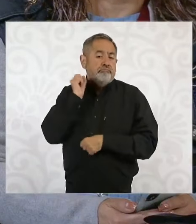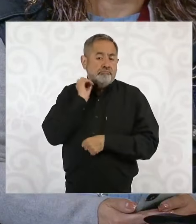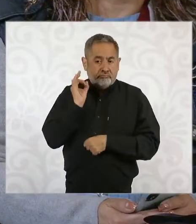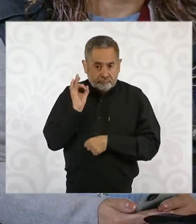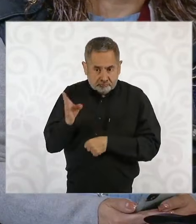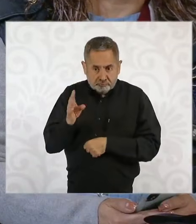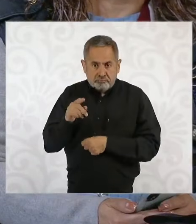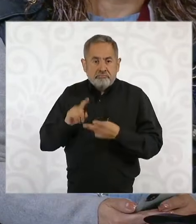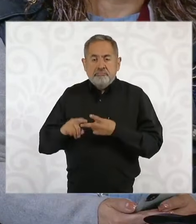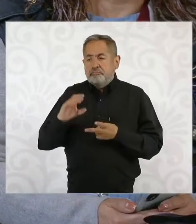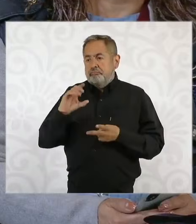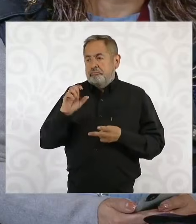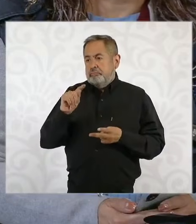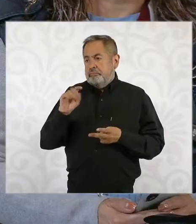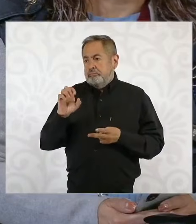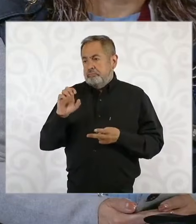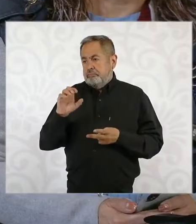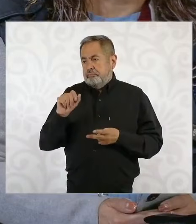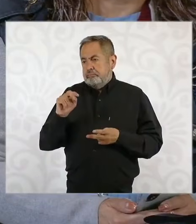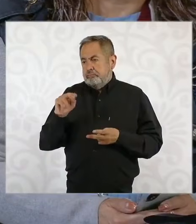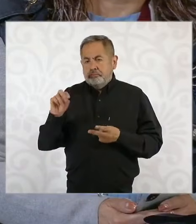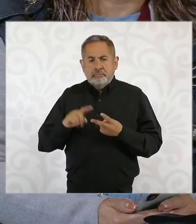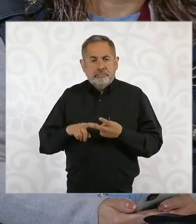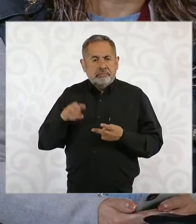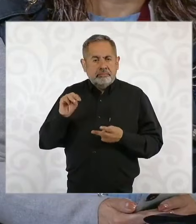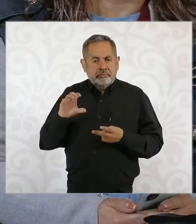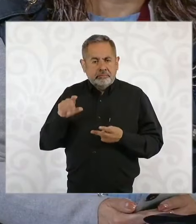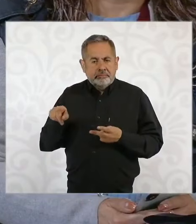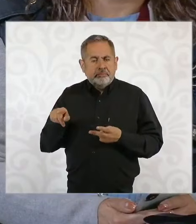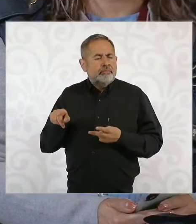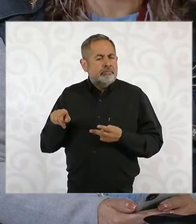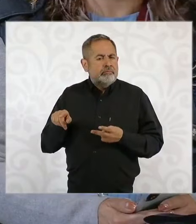Clemente Castañeda y la gente de Movimiento Ciudadano ha buscado pues también mencioné el